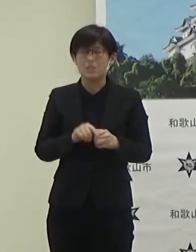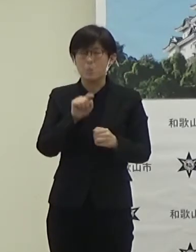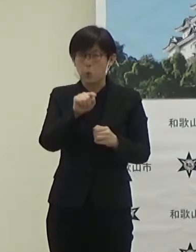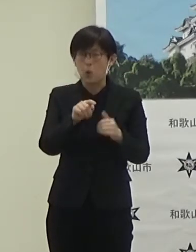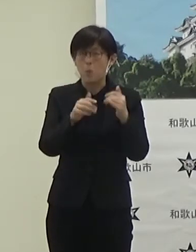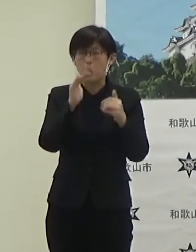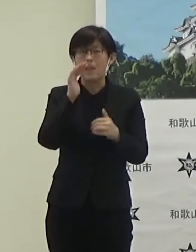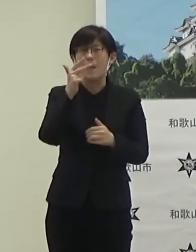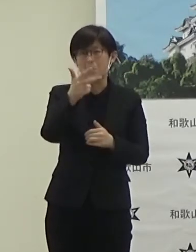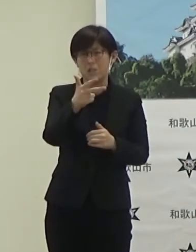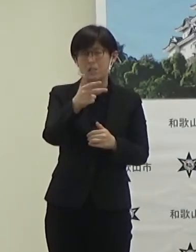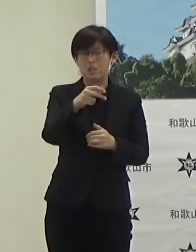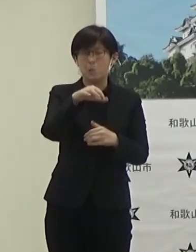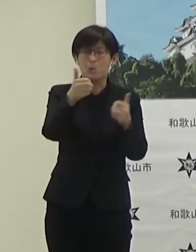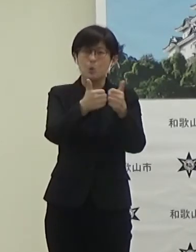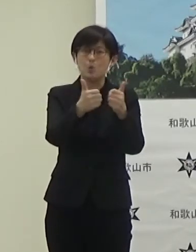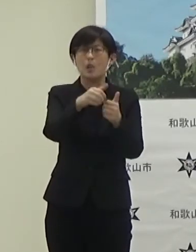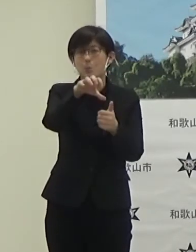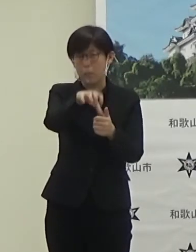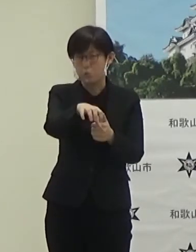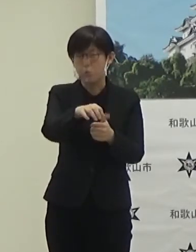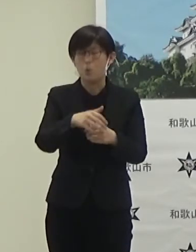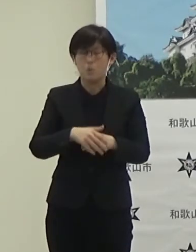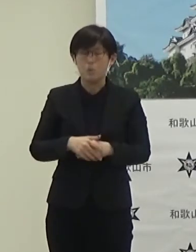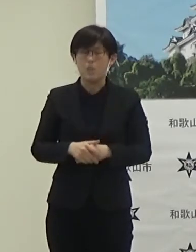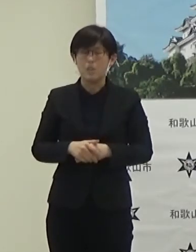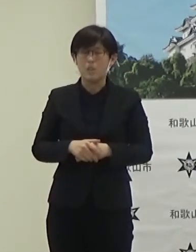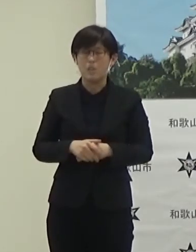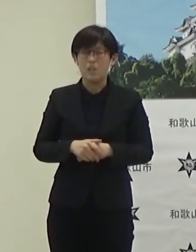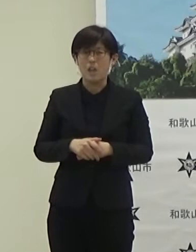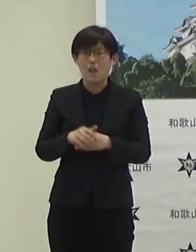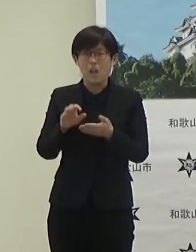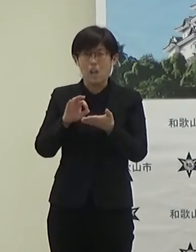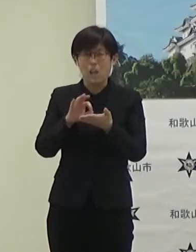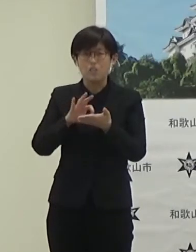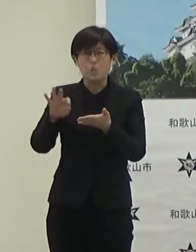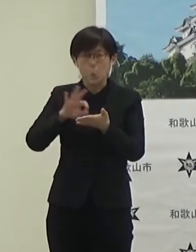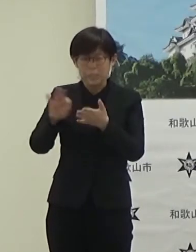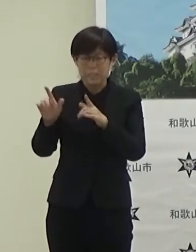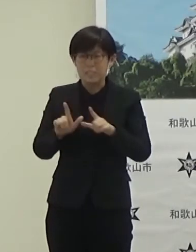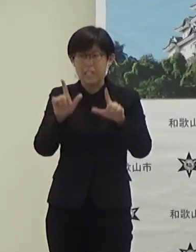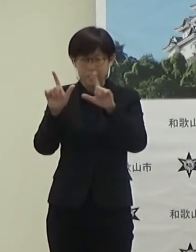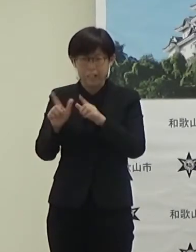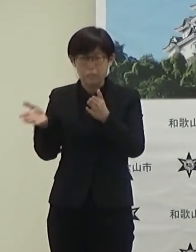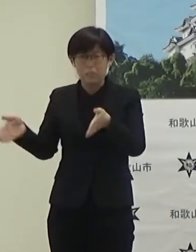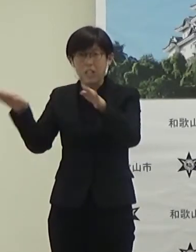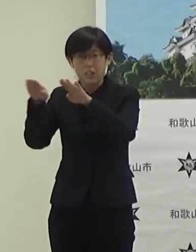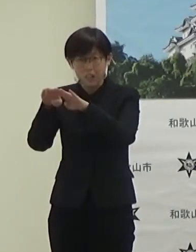また消費生活センター ここに電話をいただければですね